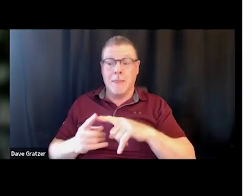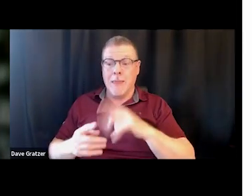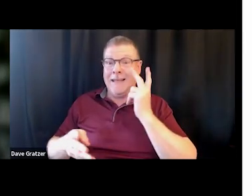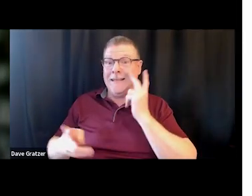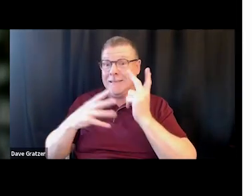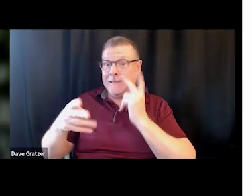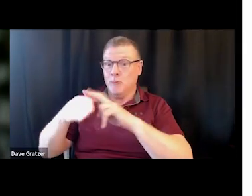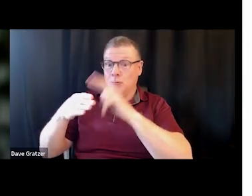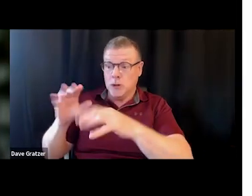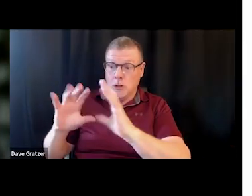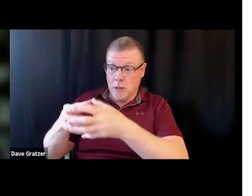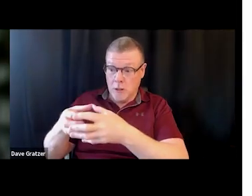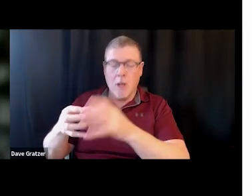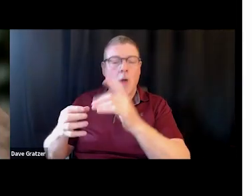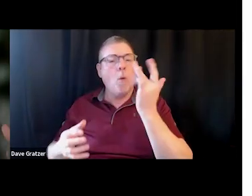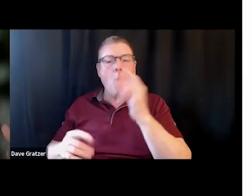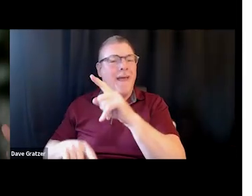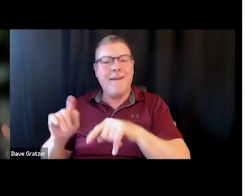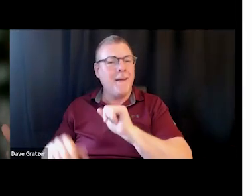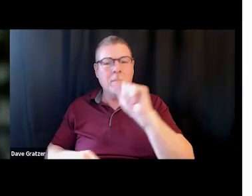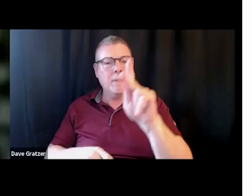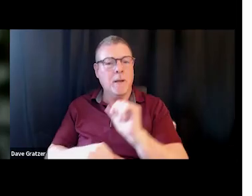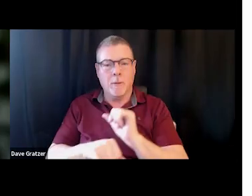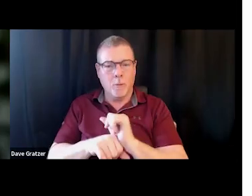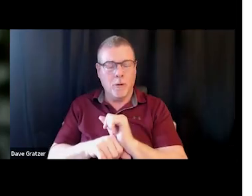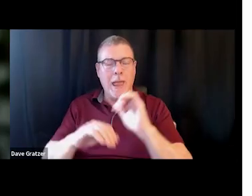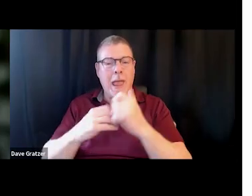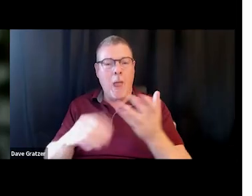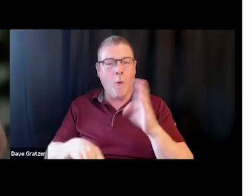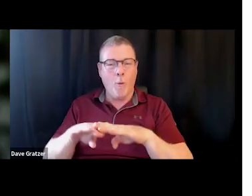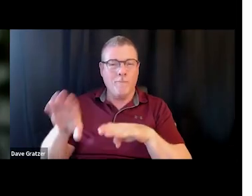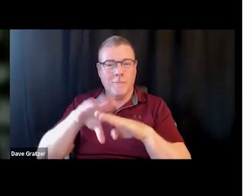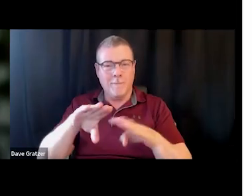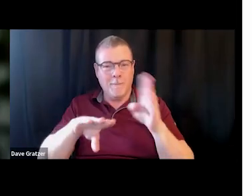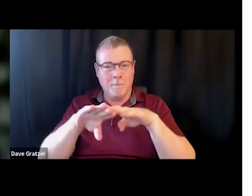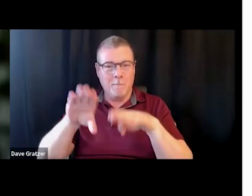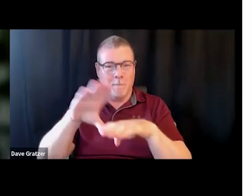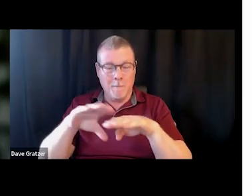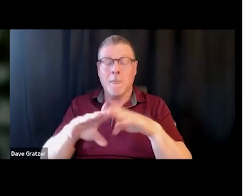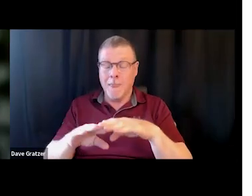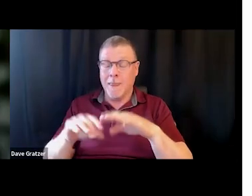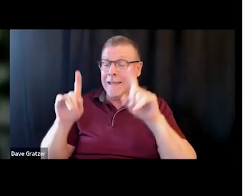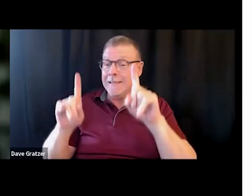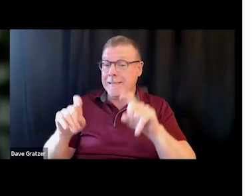con por qué la persona no puede volver al trabajo, cómo estas cosas se superponen entre sí. Algunas evaluaciones podrían explícitamente ser capaces